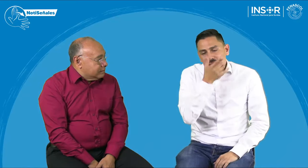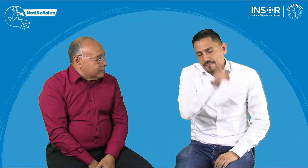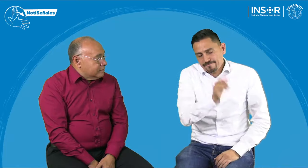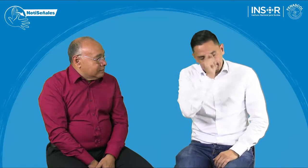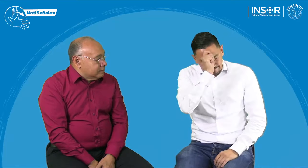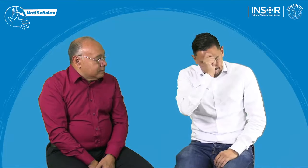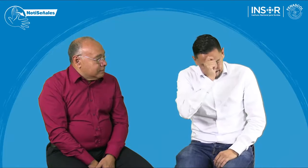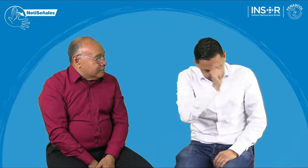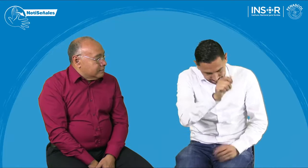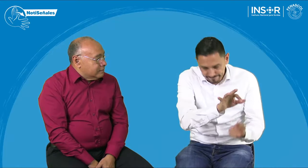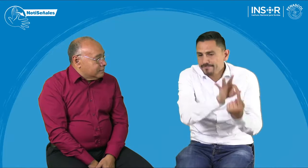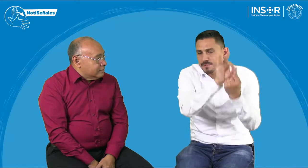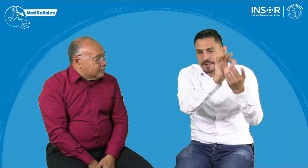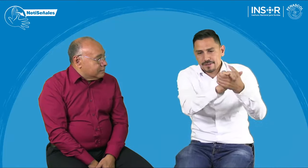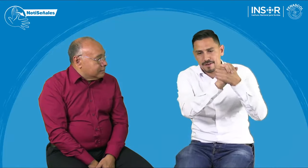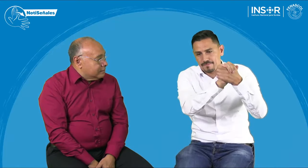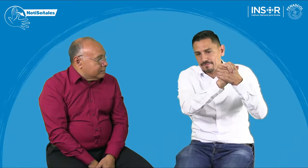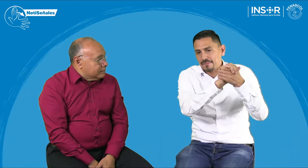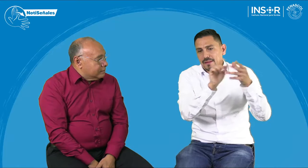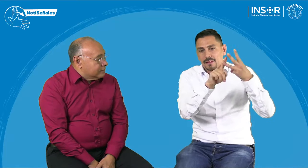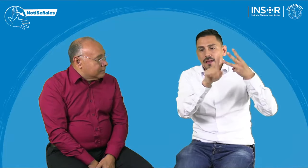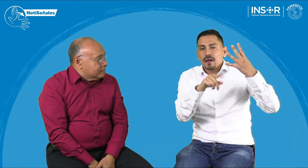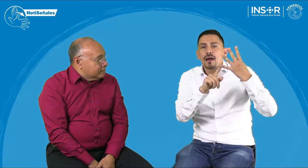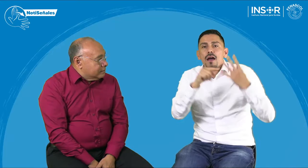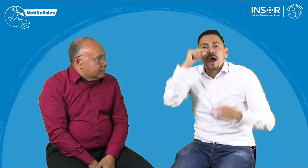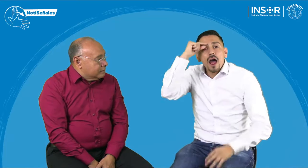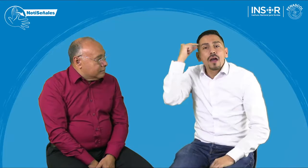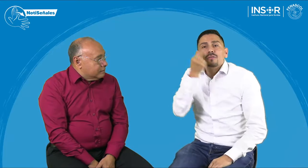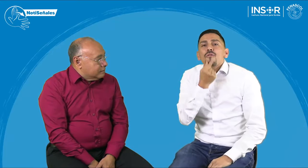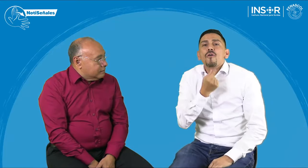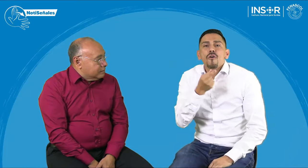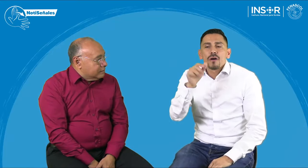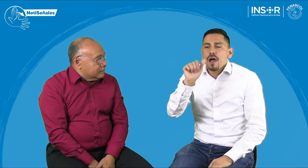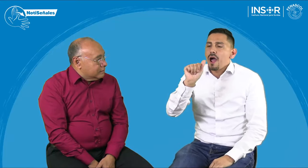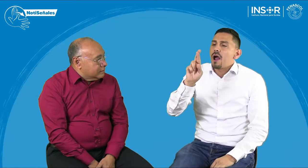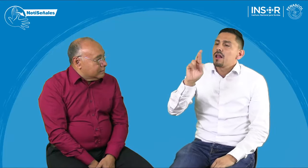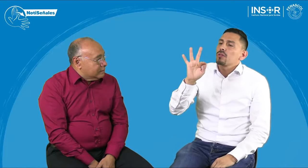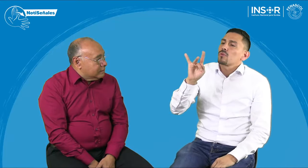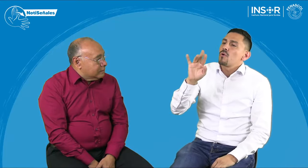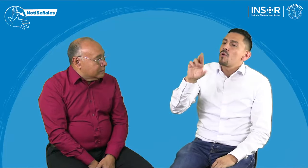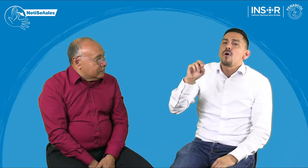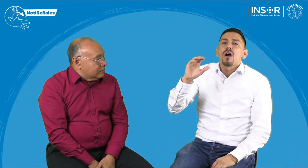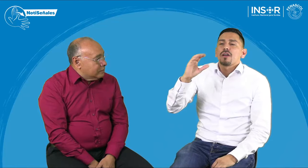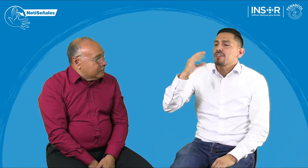El ministro de educación Alejandro Gaviria. Mis respetos